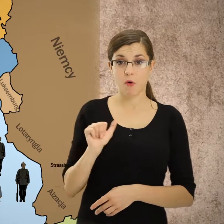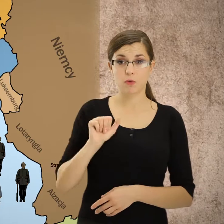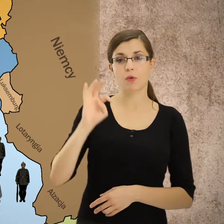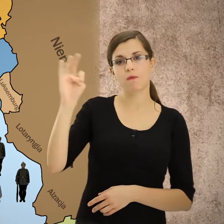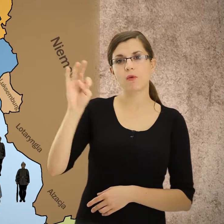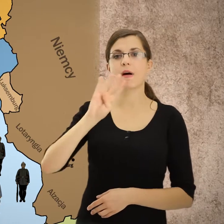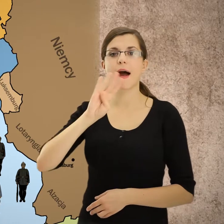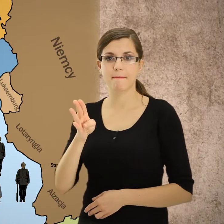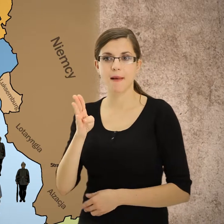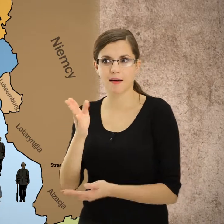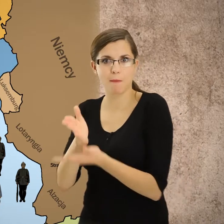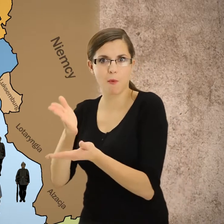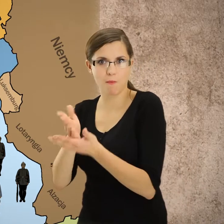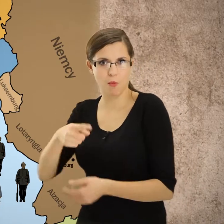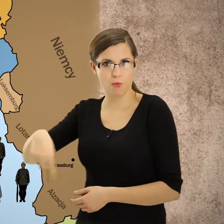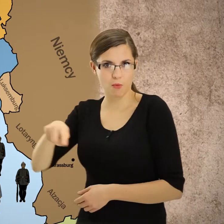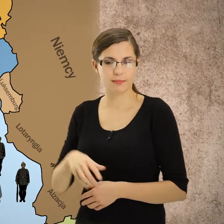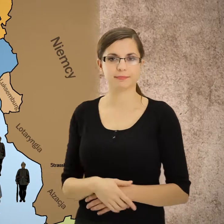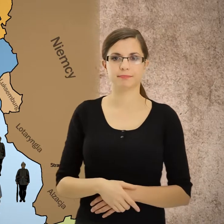z pomocą licznej Armii USA.